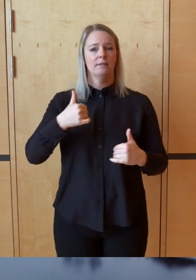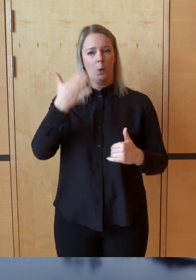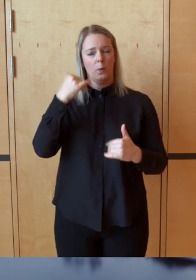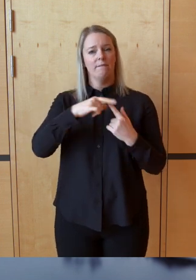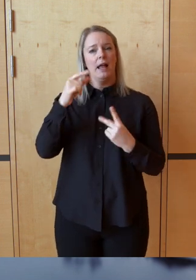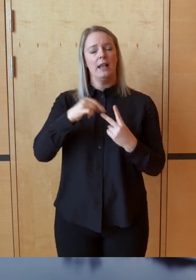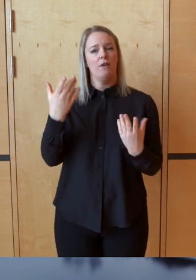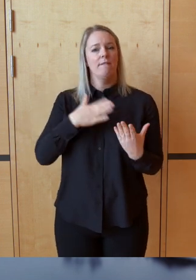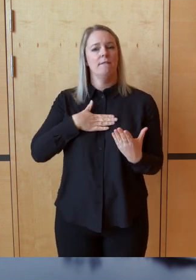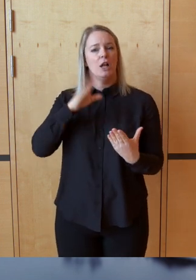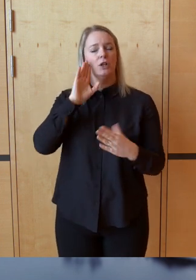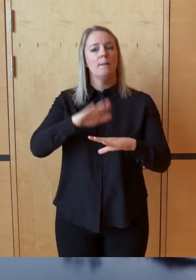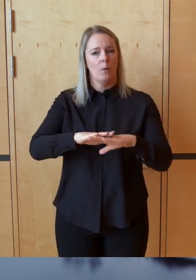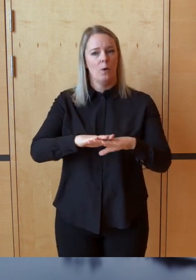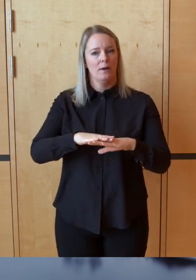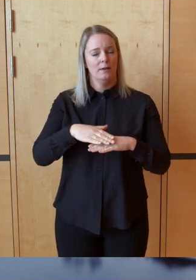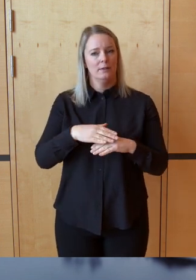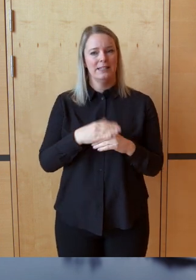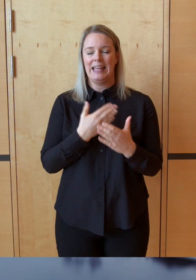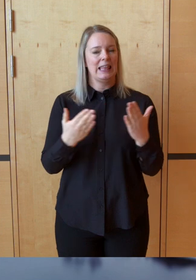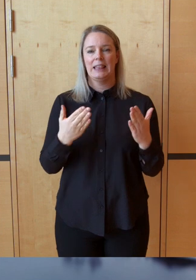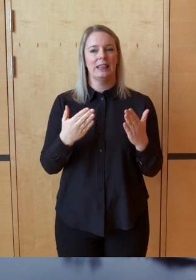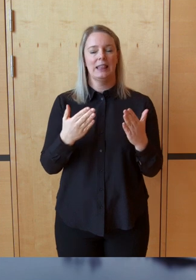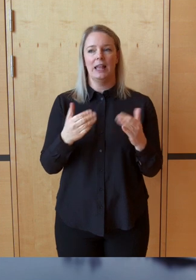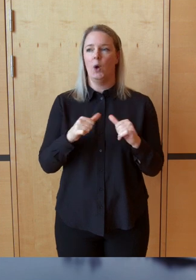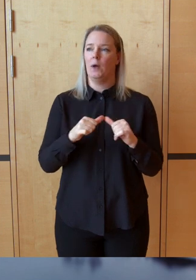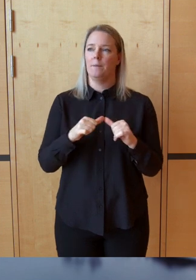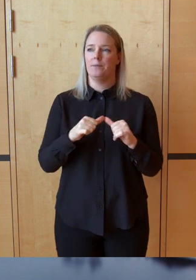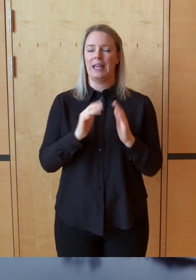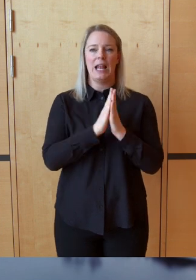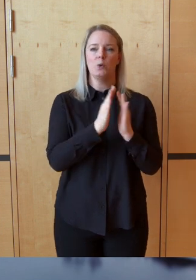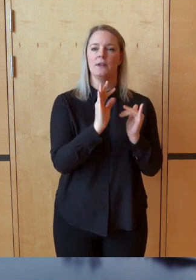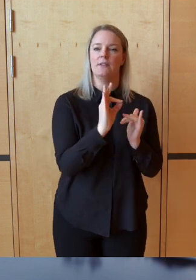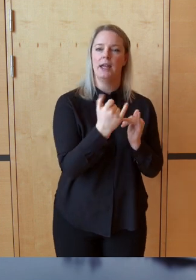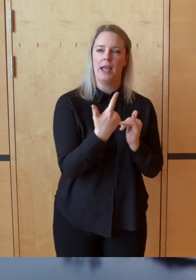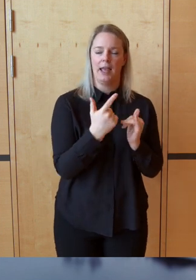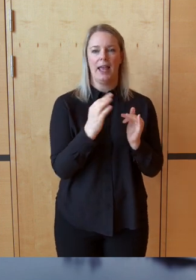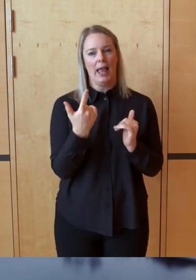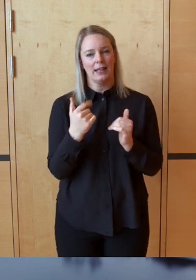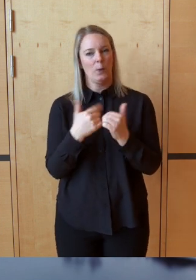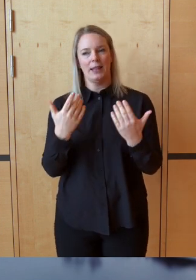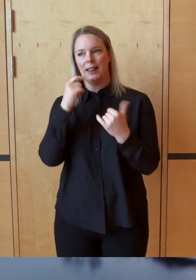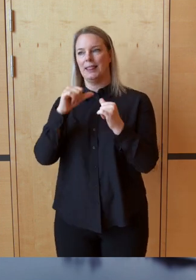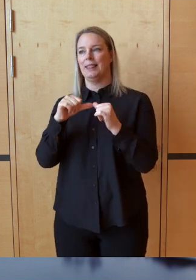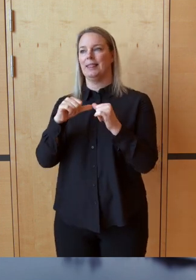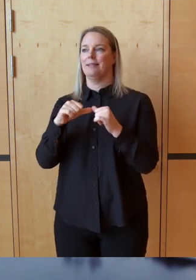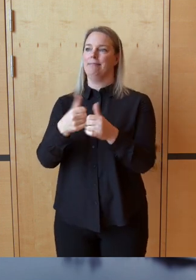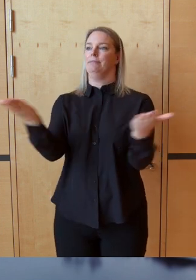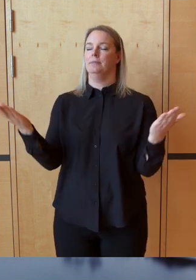Det är inte religionsfrihet Det är inte tillåtet Alltså Vänsterpartiet exempelvis verka